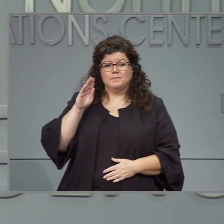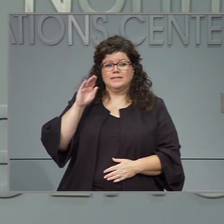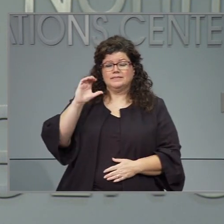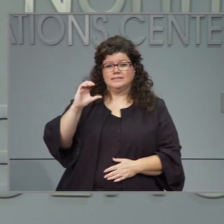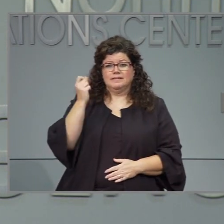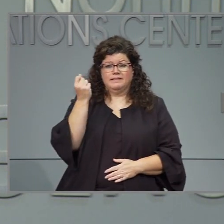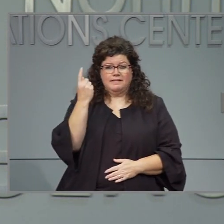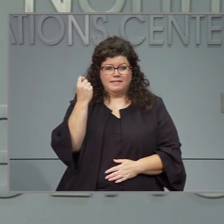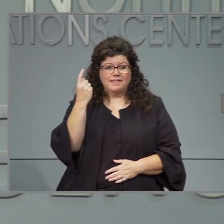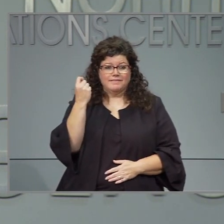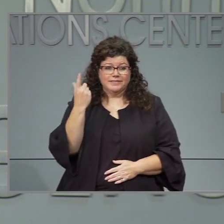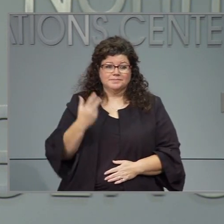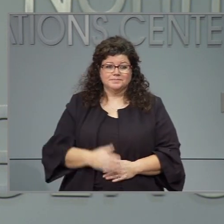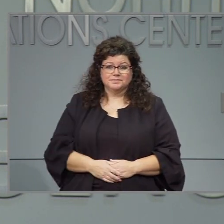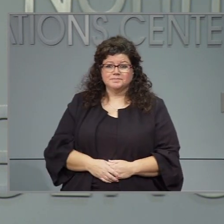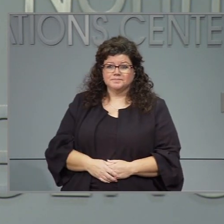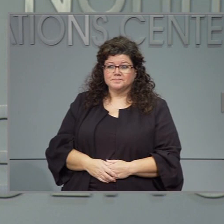Juanjo que EB y si la ven.